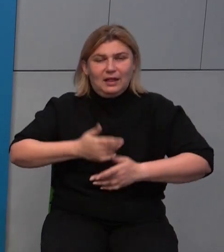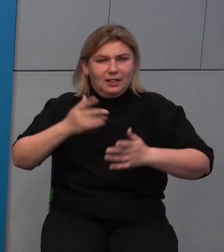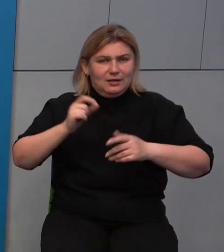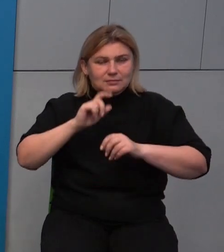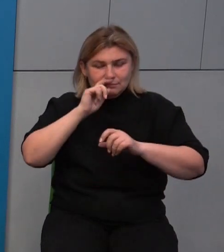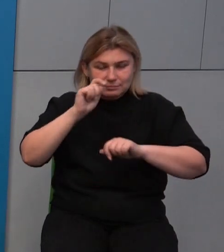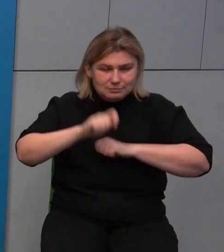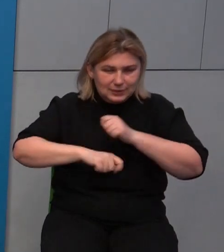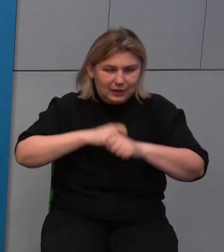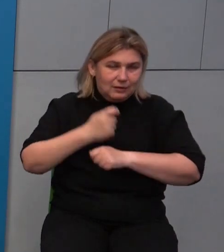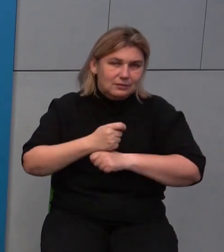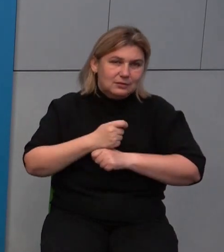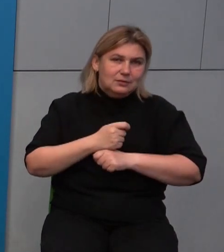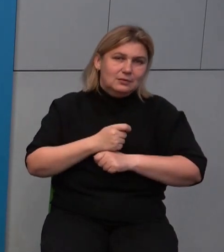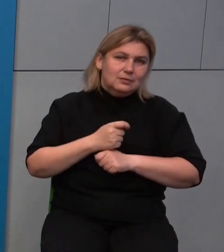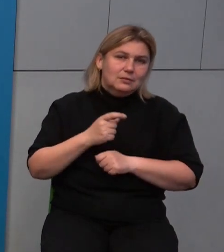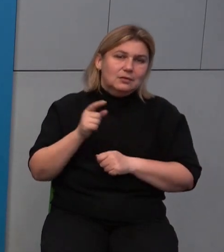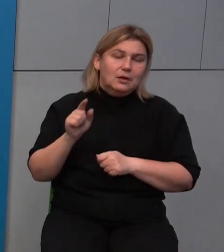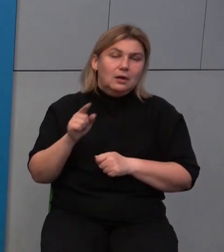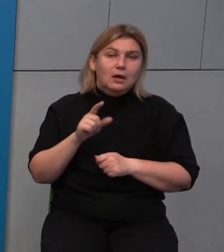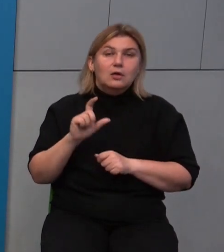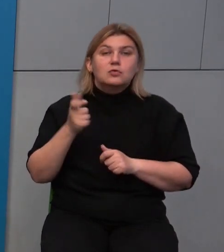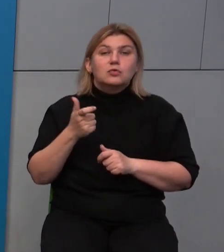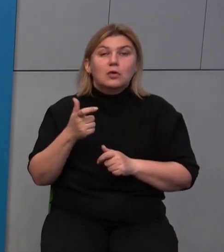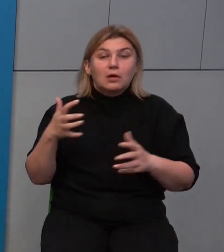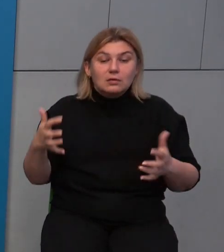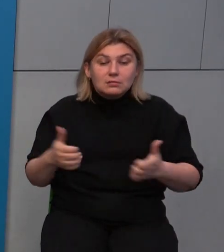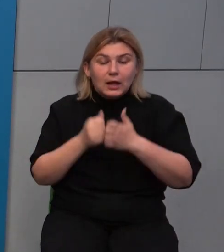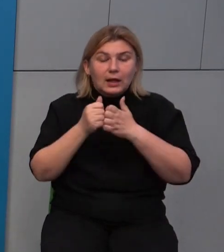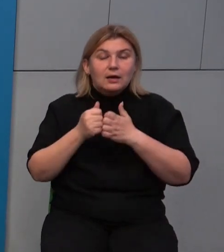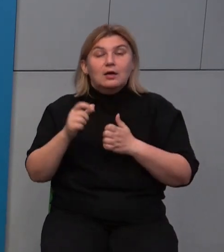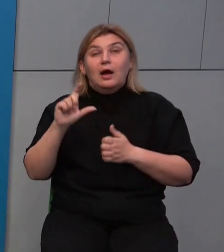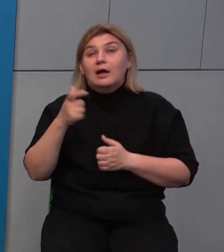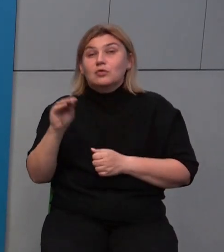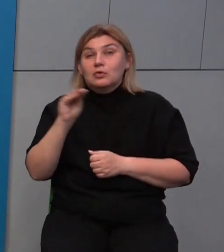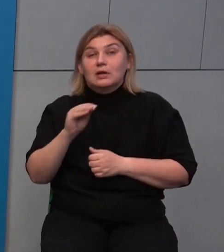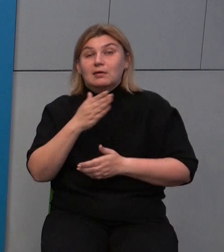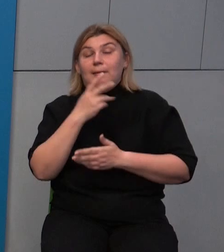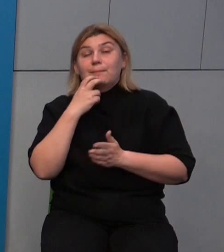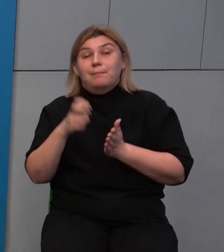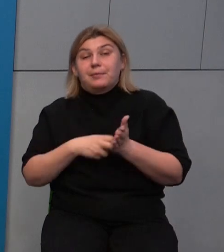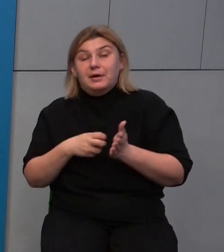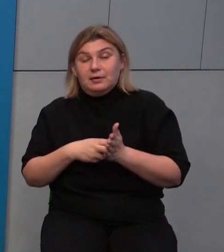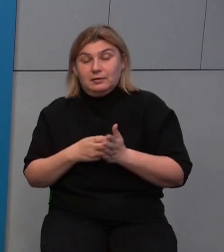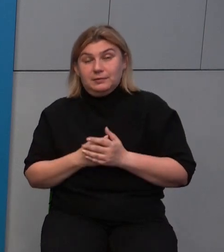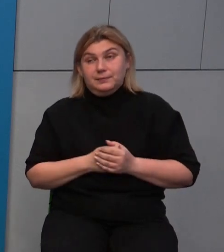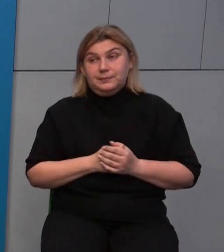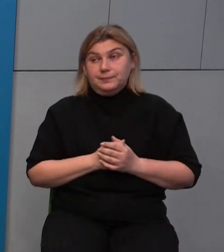I co pani wykopała, a co się nie znalazło jeszcze przy okazji w książce?